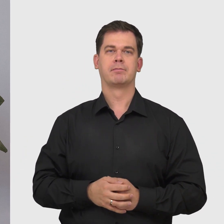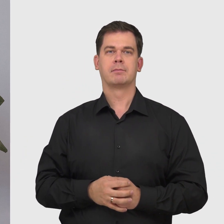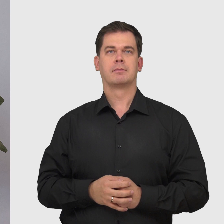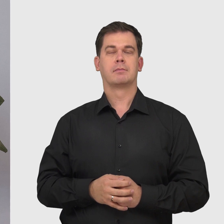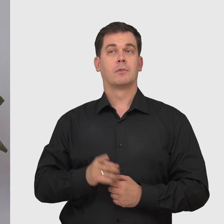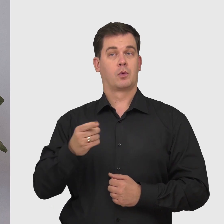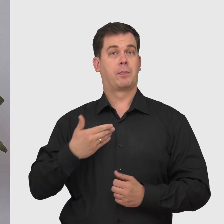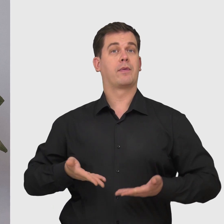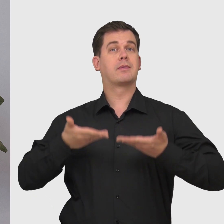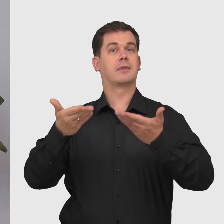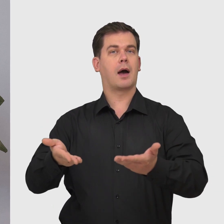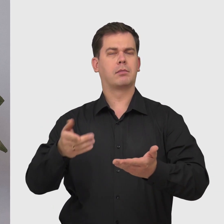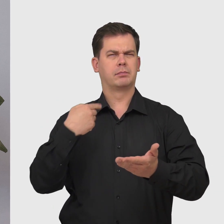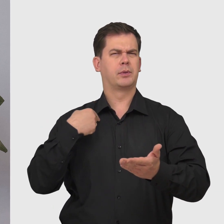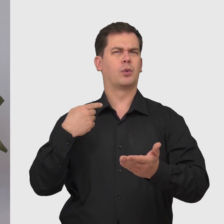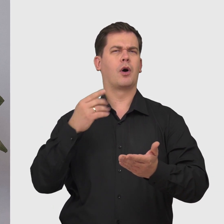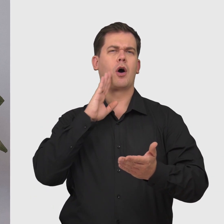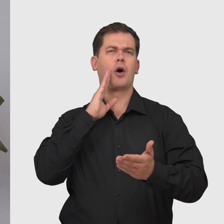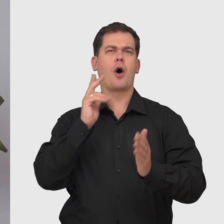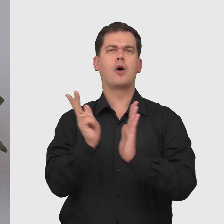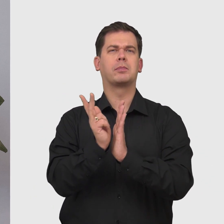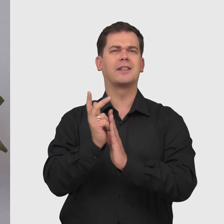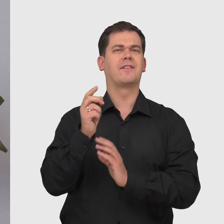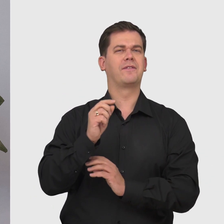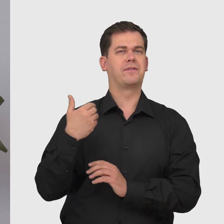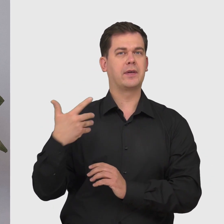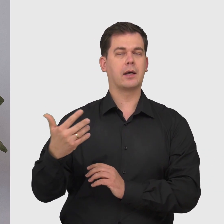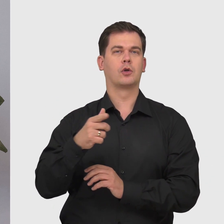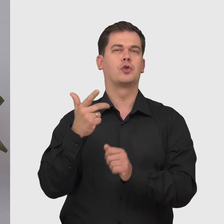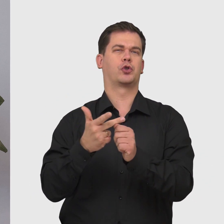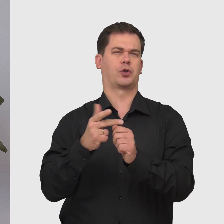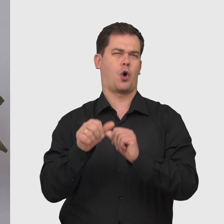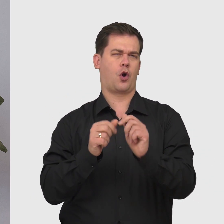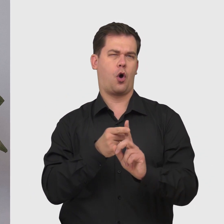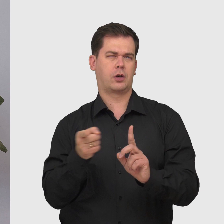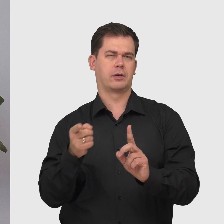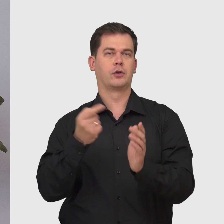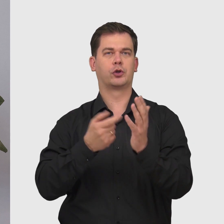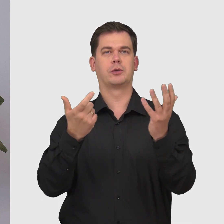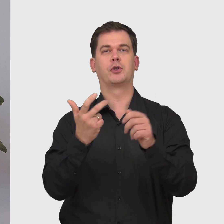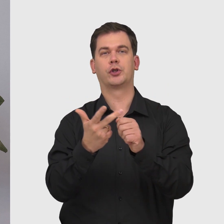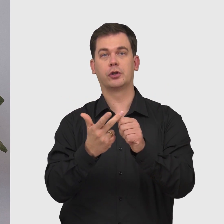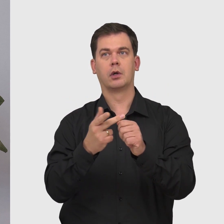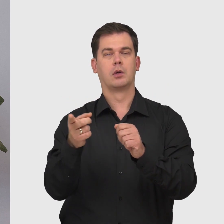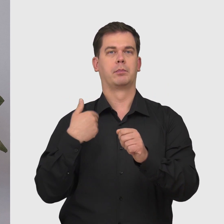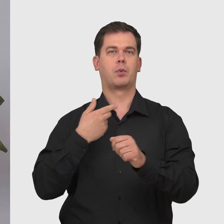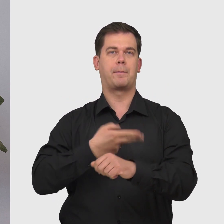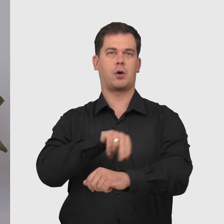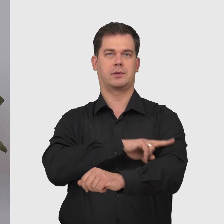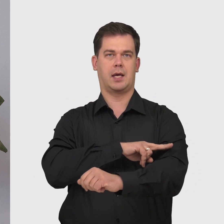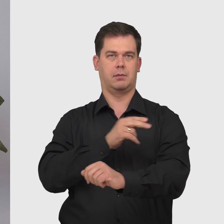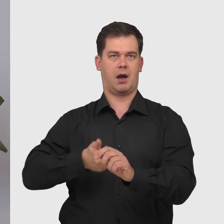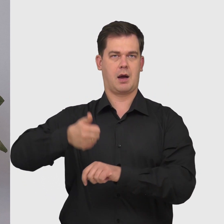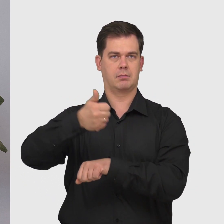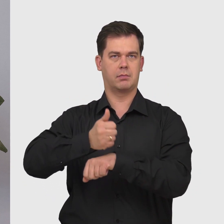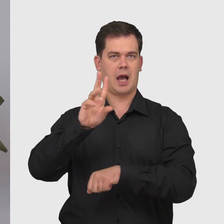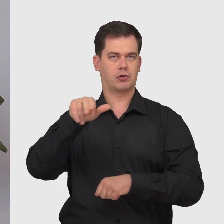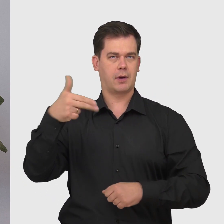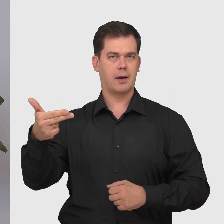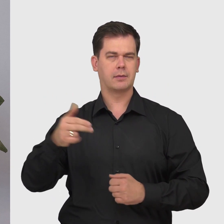Ofiarowała je w latach 30. XVIII w. pani Ponińska, kasztelanowa poznańska.